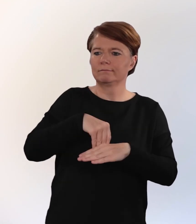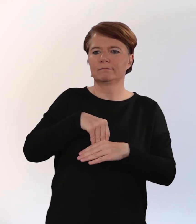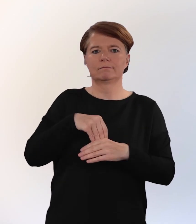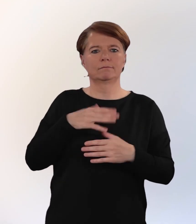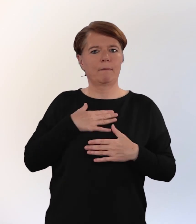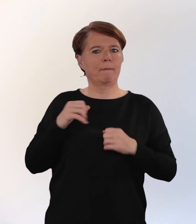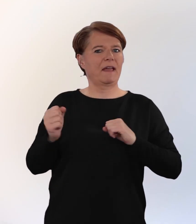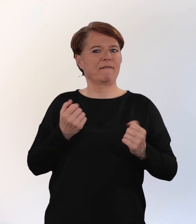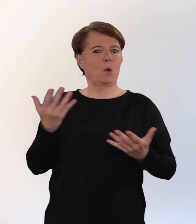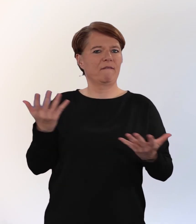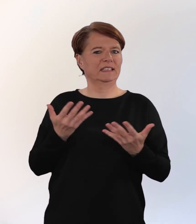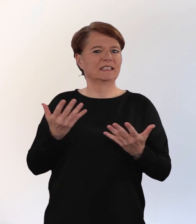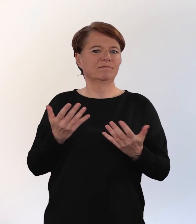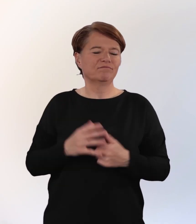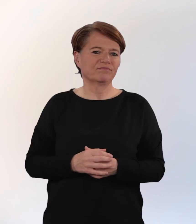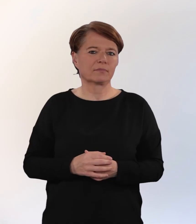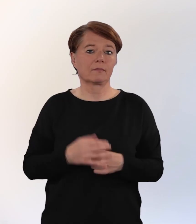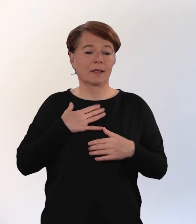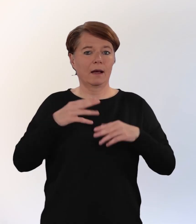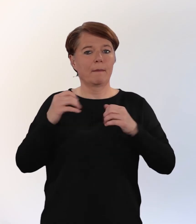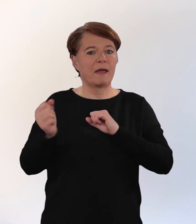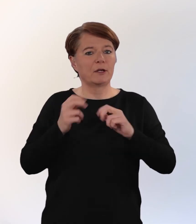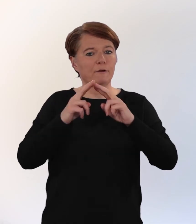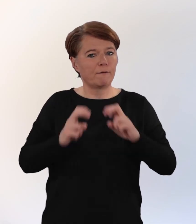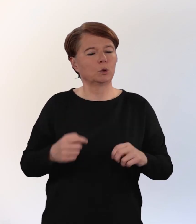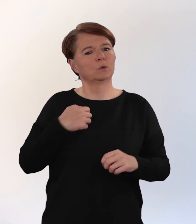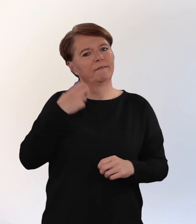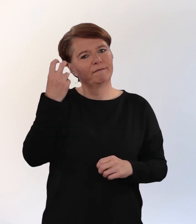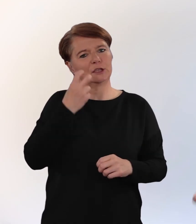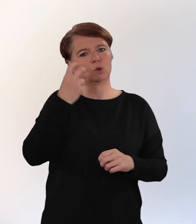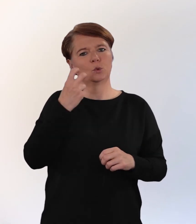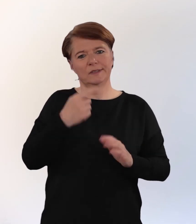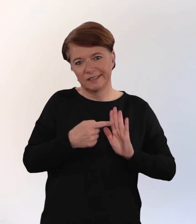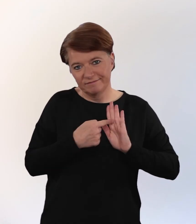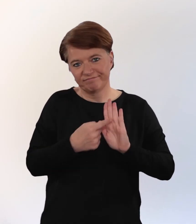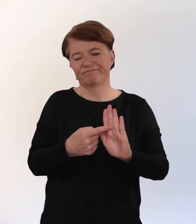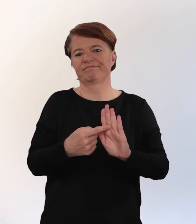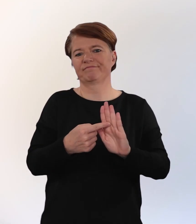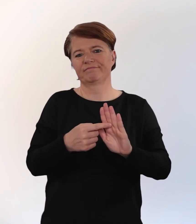Und diese Bewegungforschung versuche ich zu vermitteln.